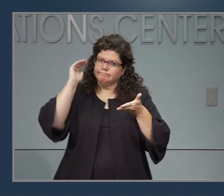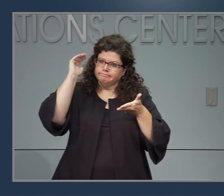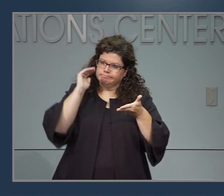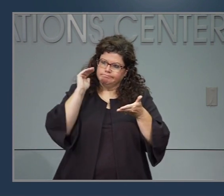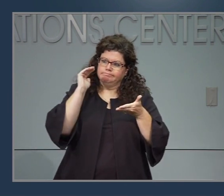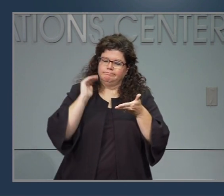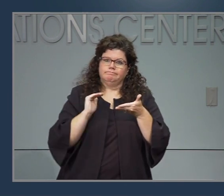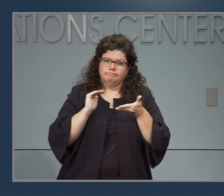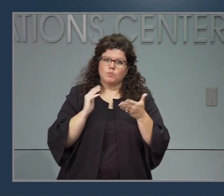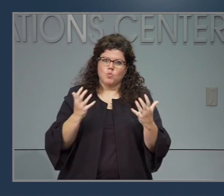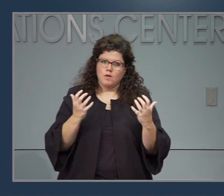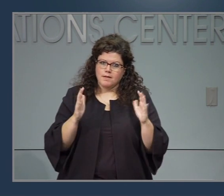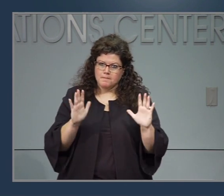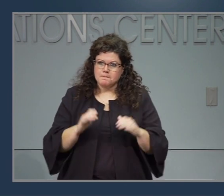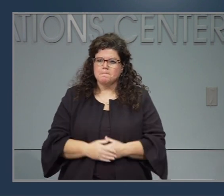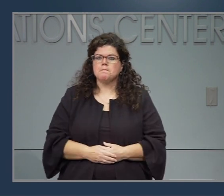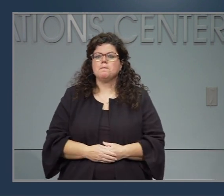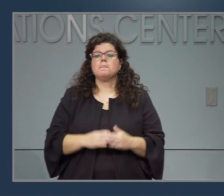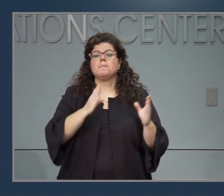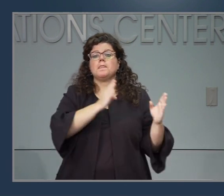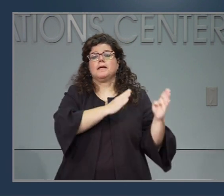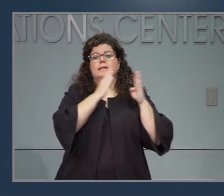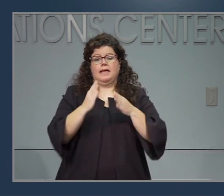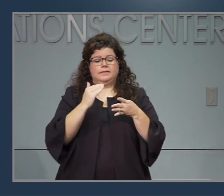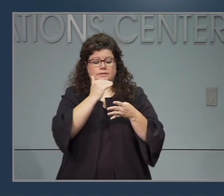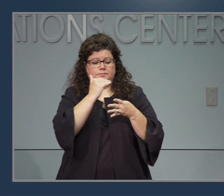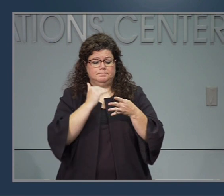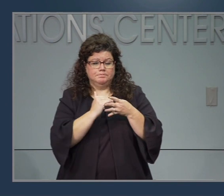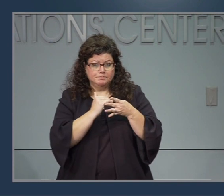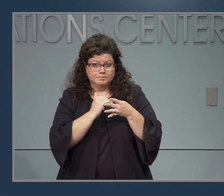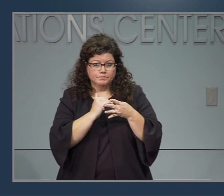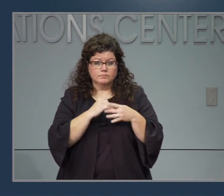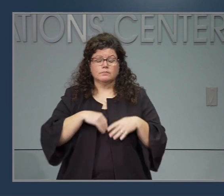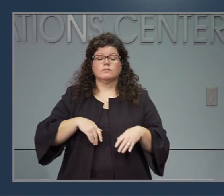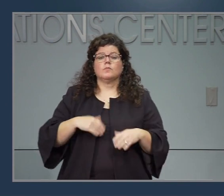del virus queremos que esta tendencia luego vemos pruebas